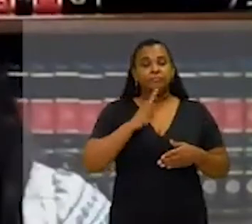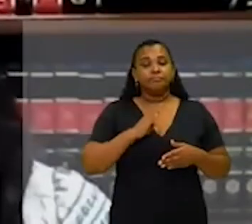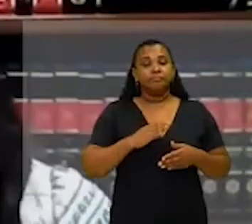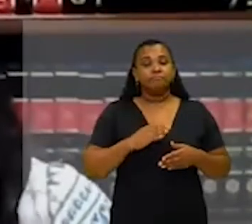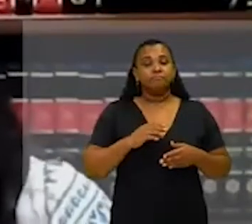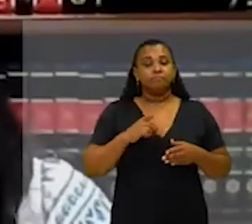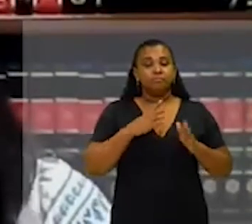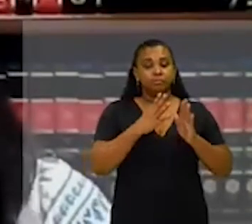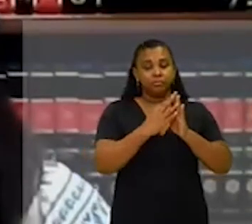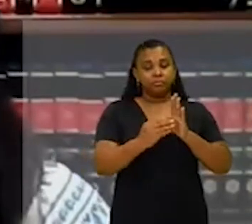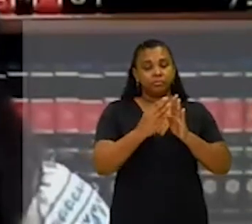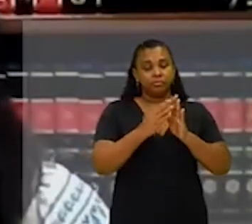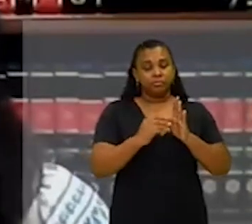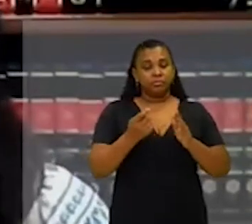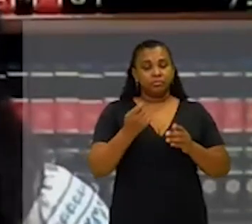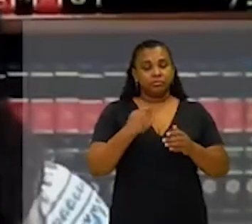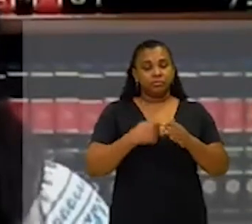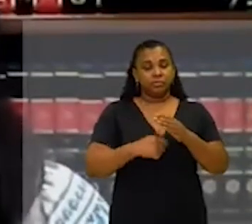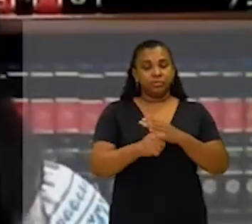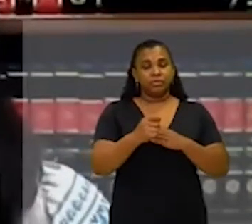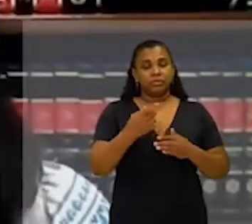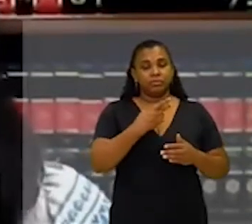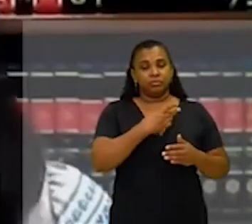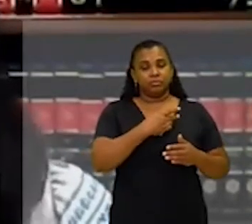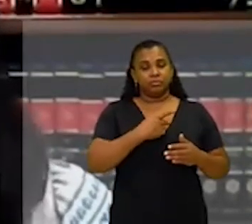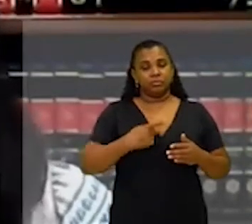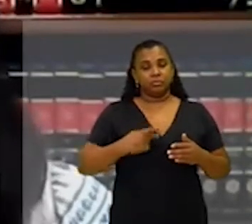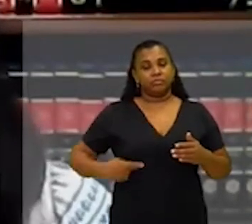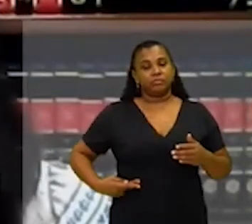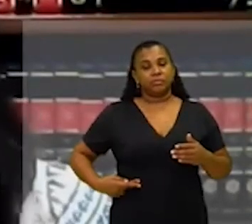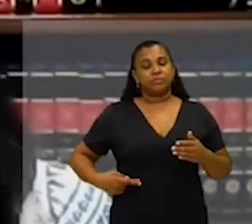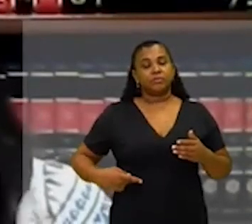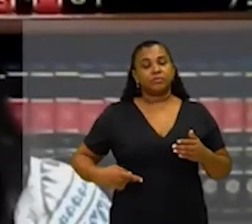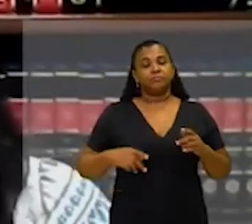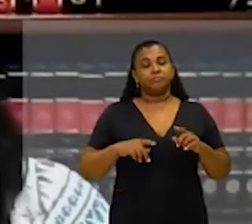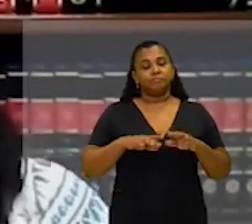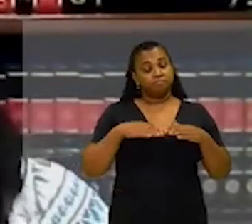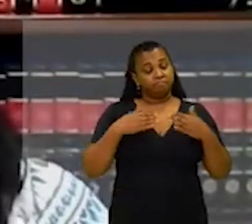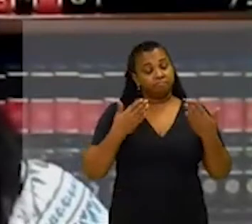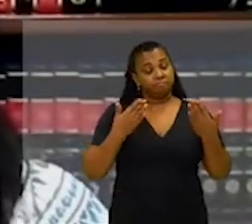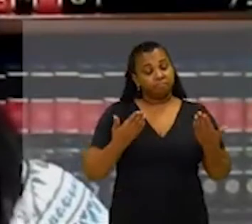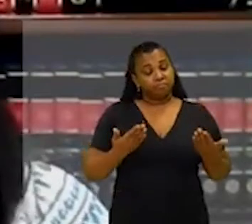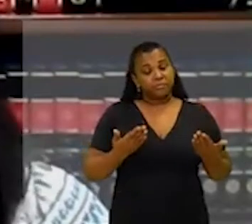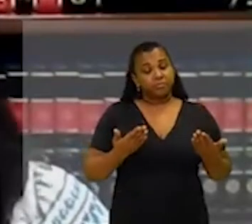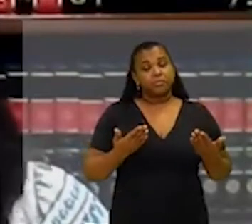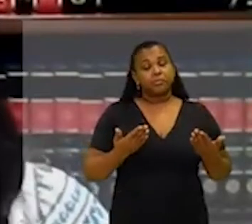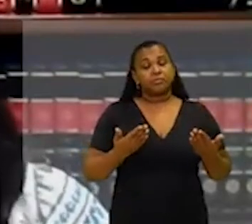financiamento preponderantemente público nem tanto é acreditamos que saudável para a democracia que